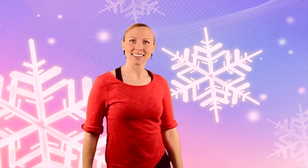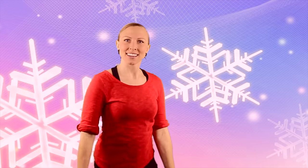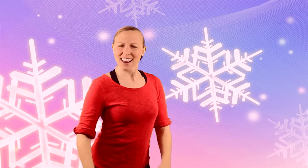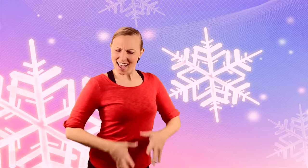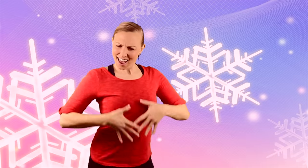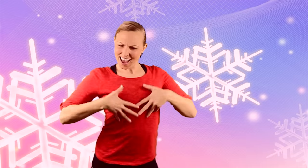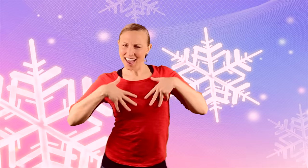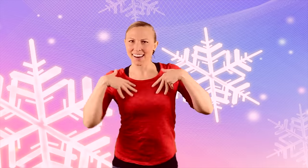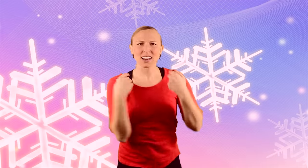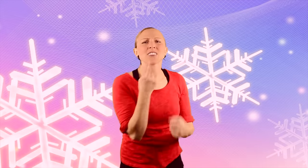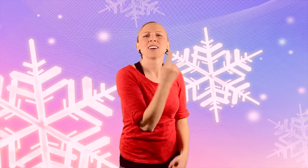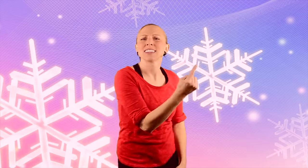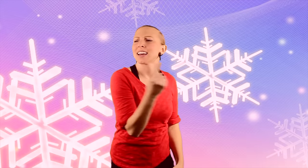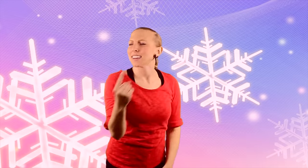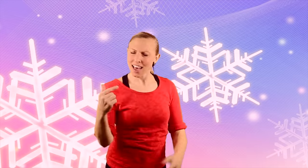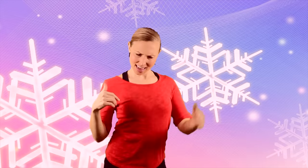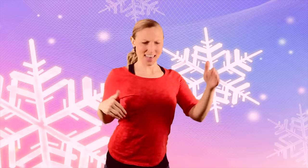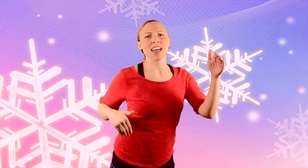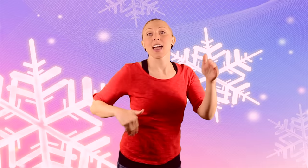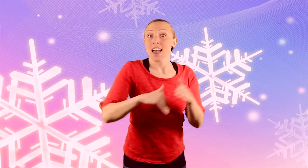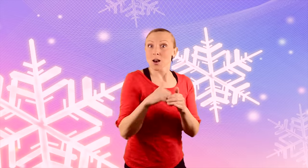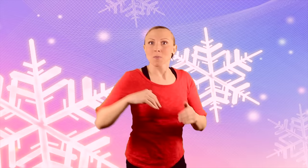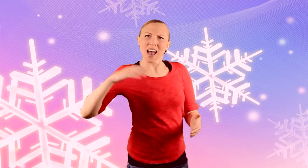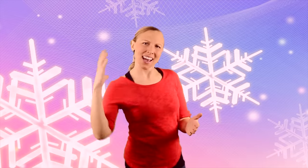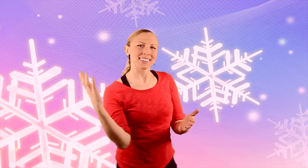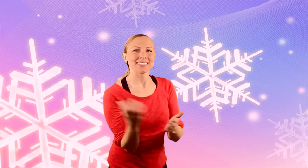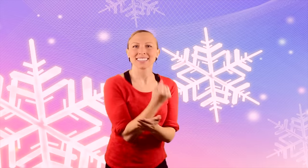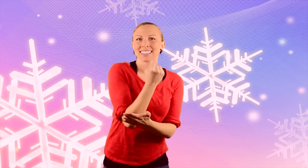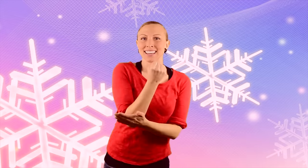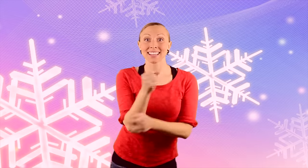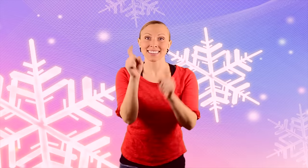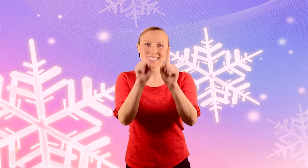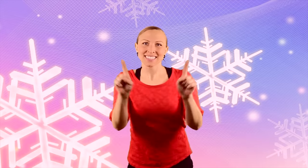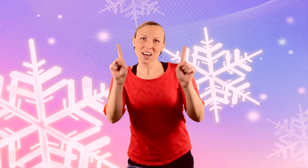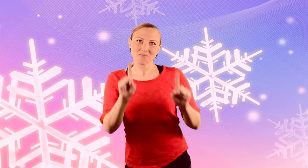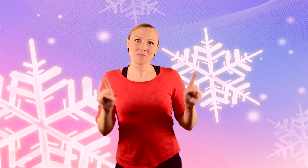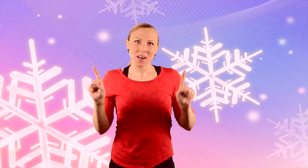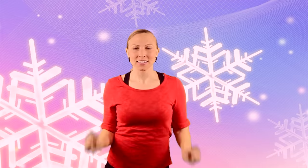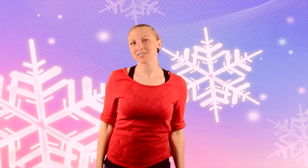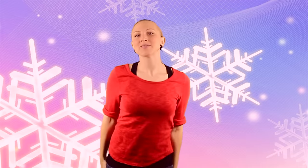Glädjen känns i varenda hem. Äntligen december.